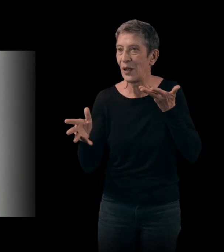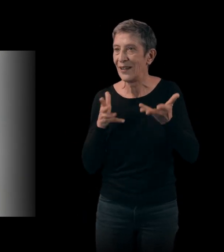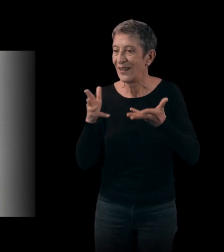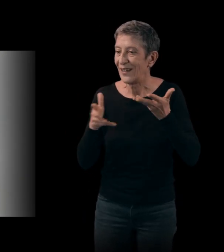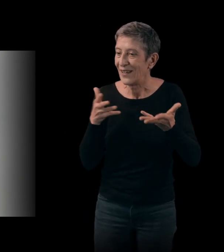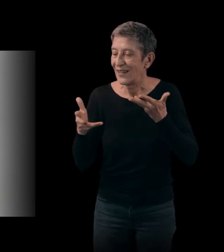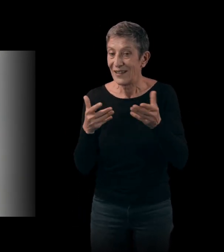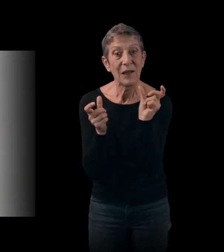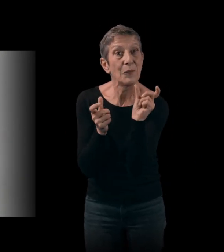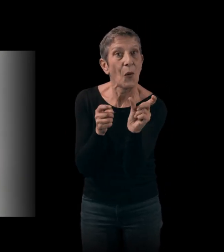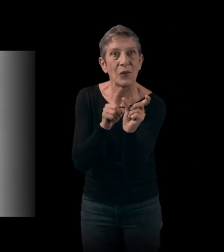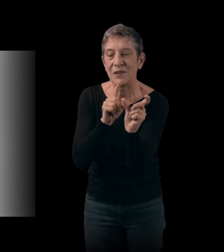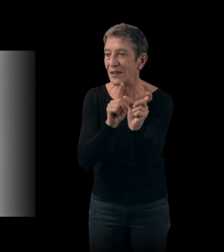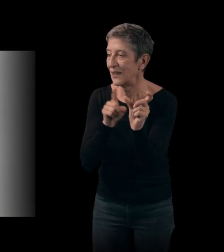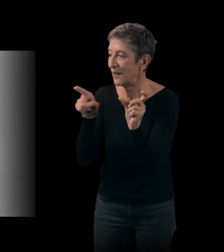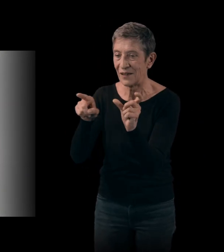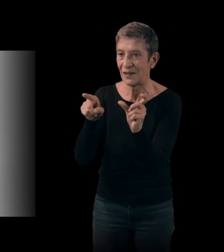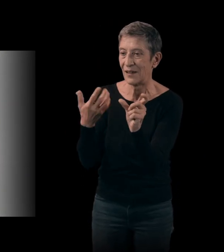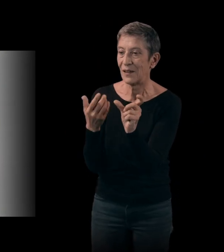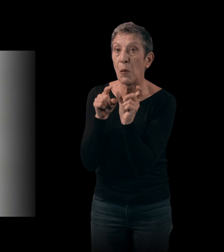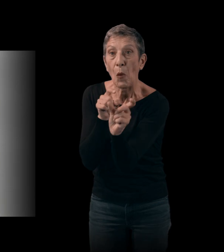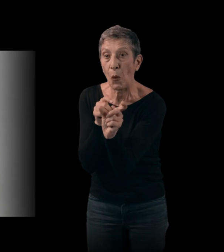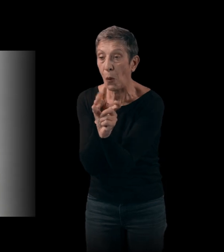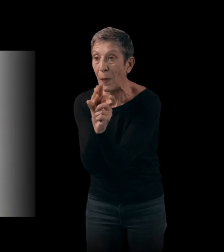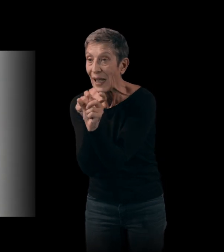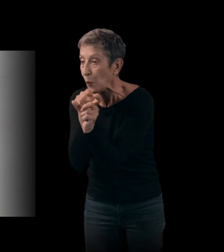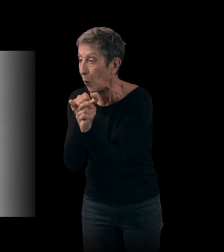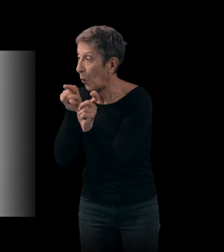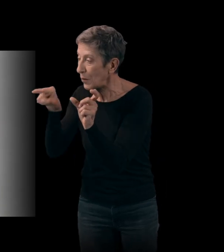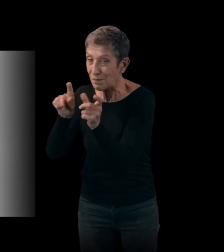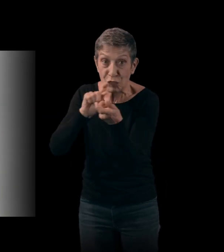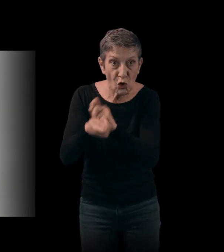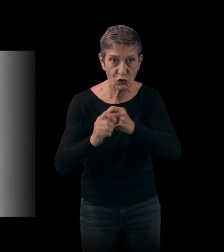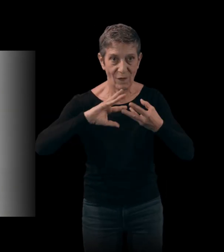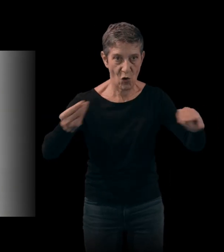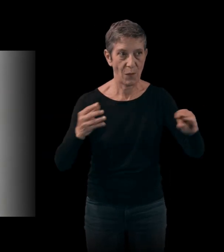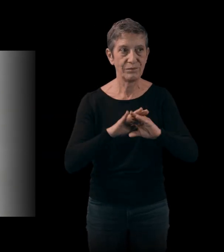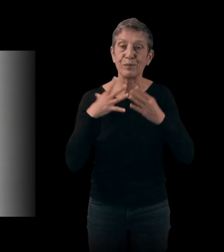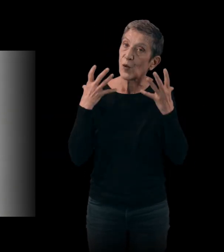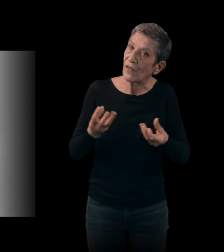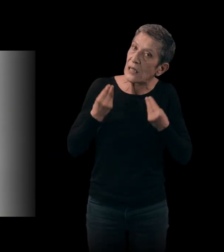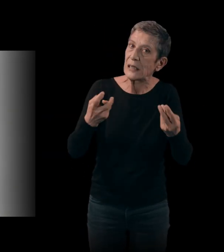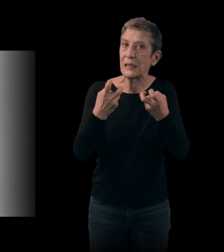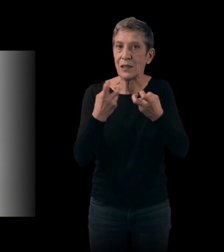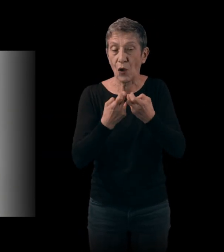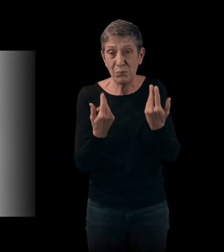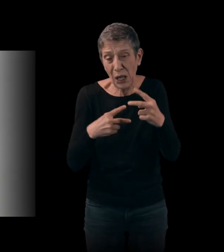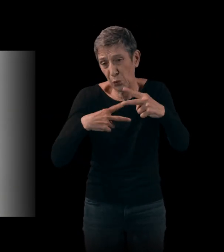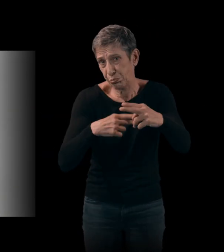comme matériau aussi, et même du mot matériau si on va par là, si je voulais. Mais j'en lis un petit exemple vraiment pas long, mais pour que